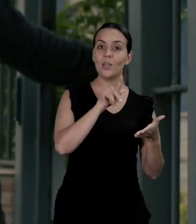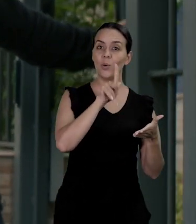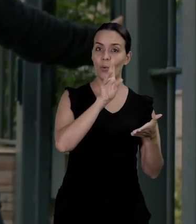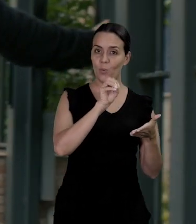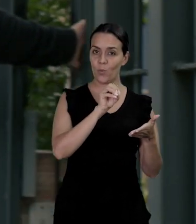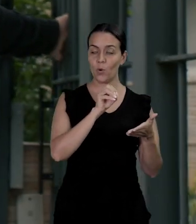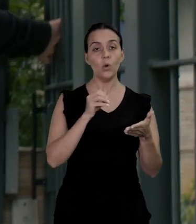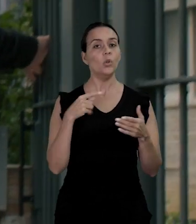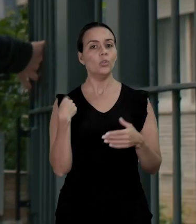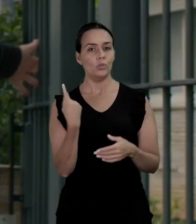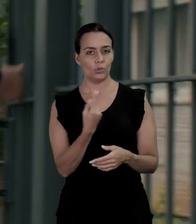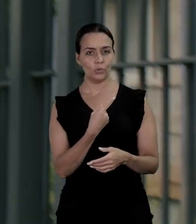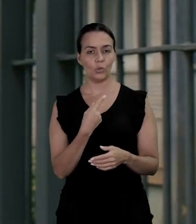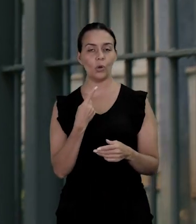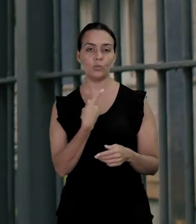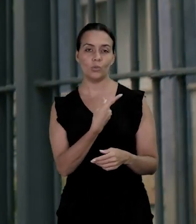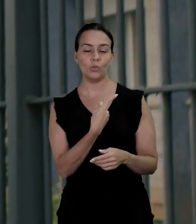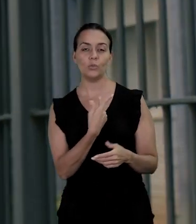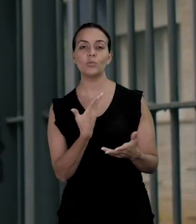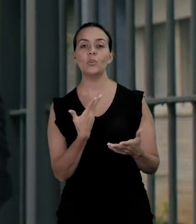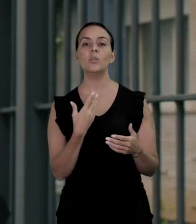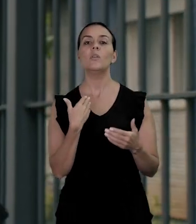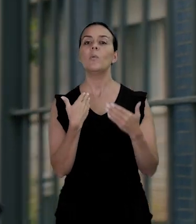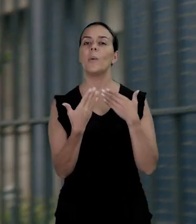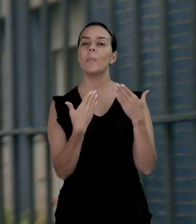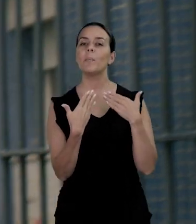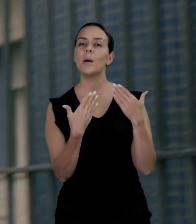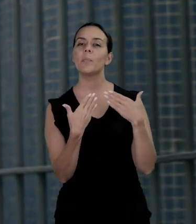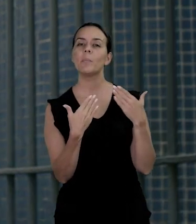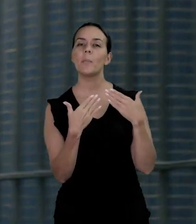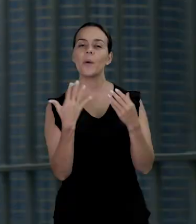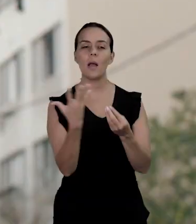sobre jornalismo, sobre arte e as mudanças profundas